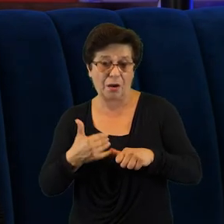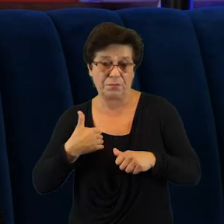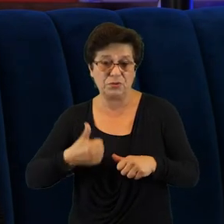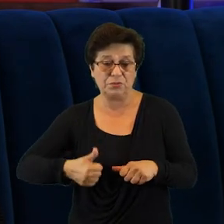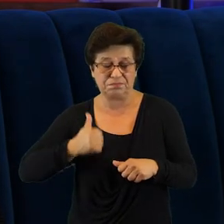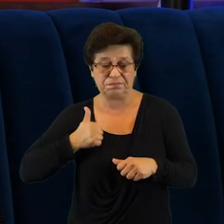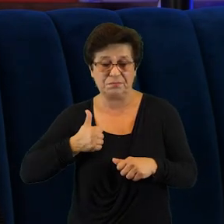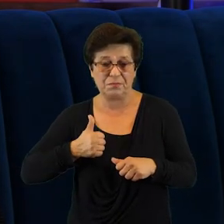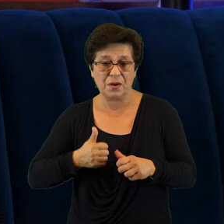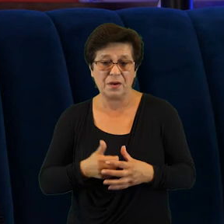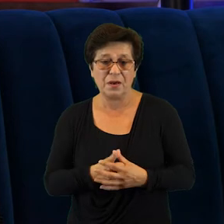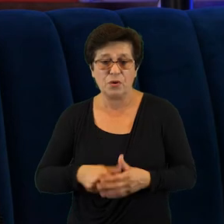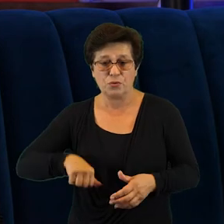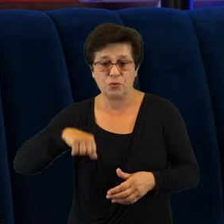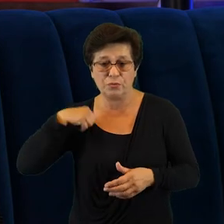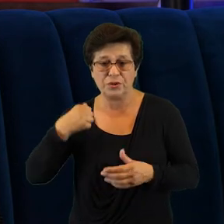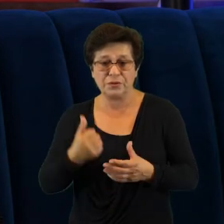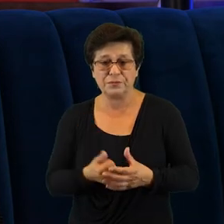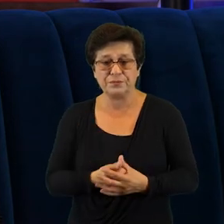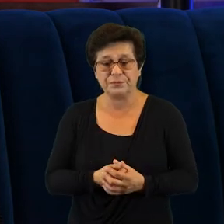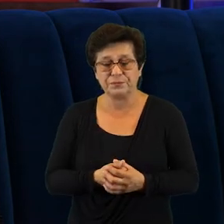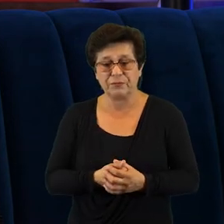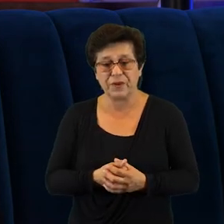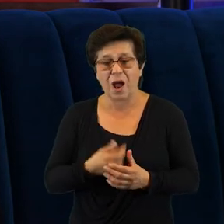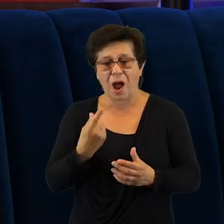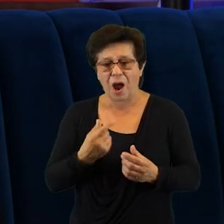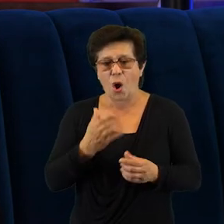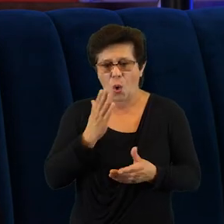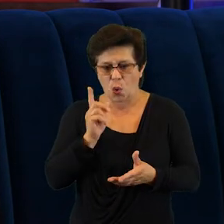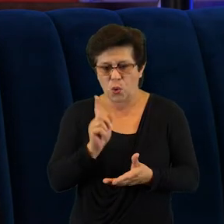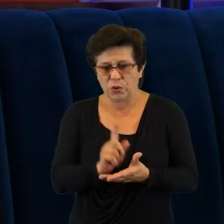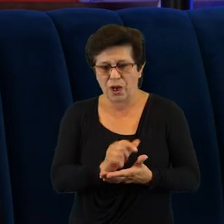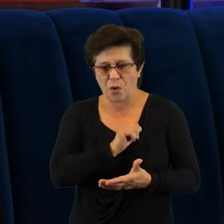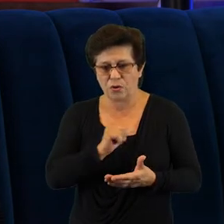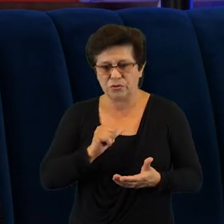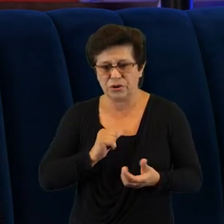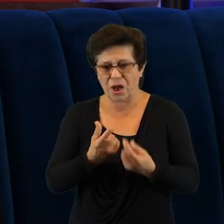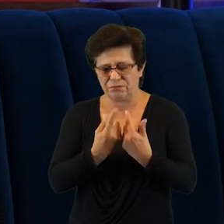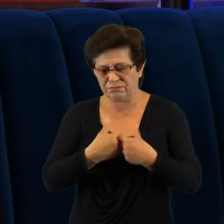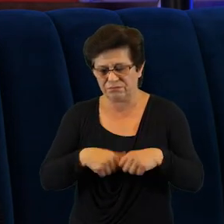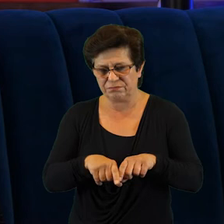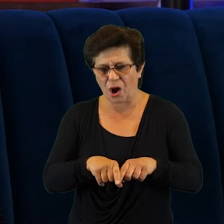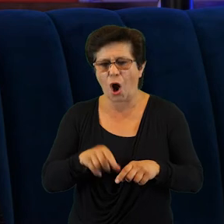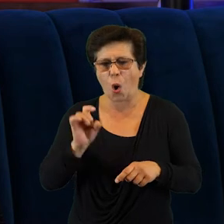jakimiś swoimi sposobami i kanałami doprowadził do tego, że Gomułka zgodził się,